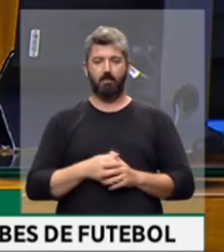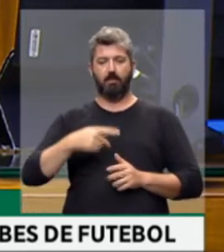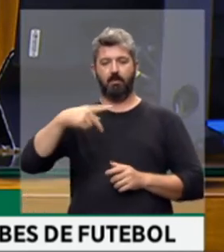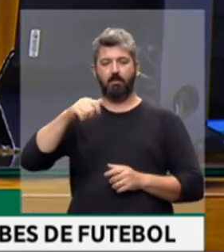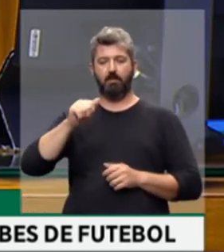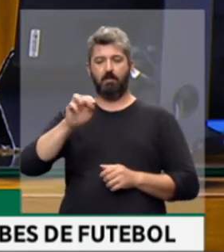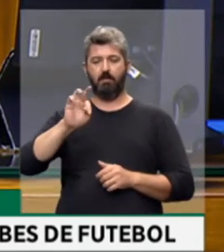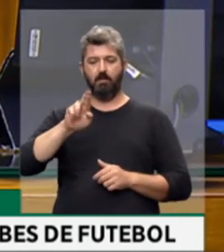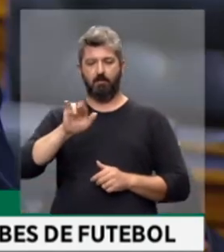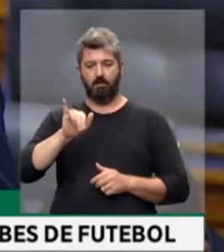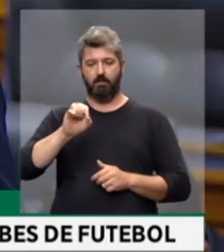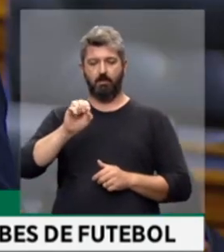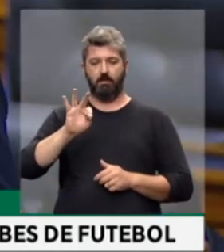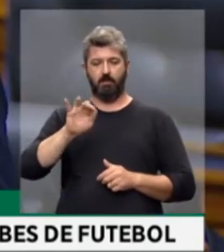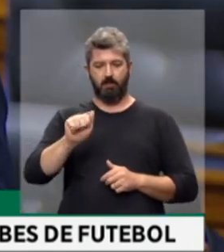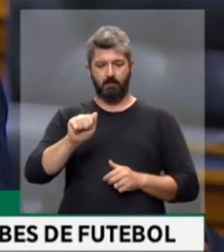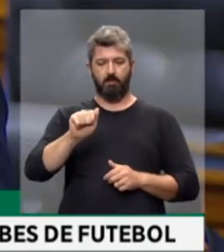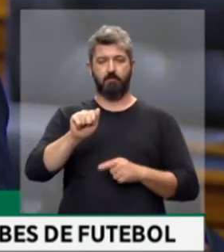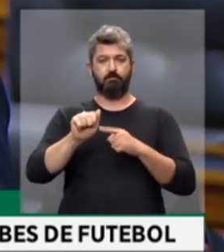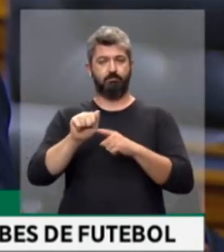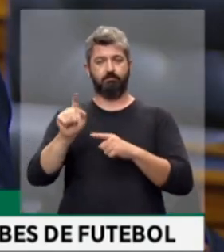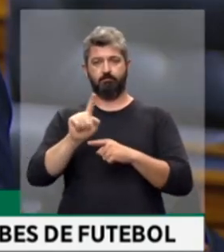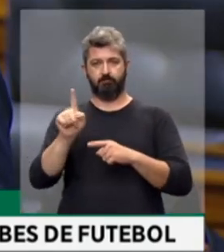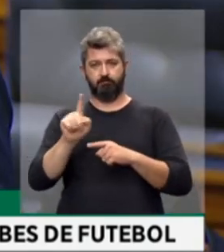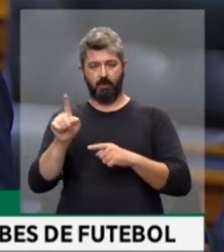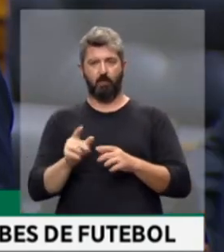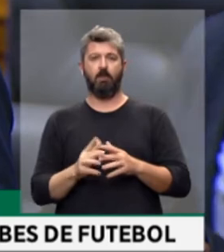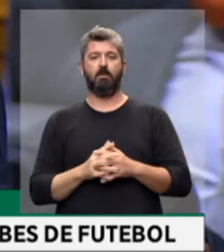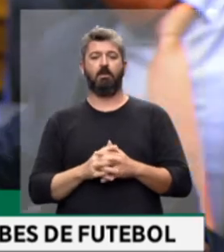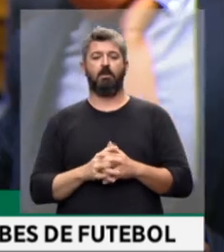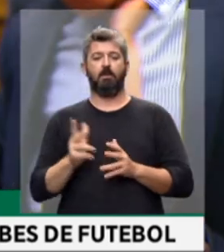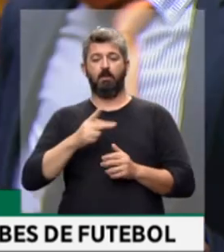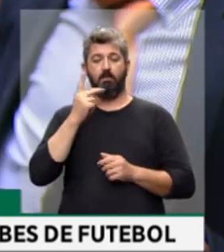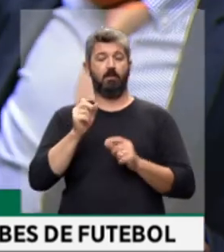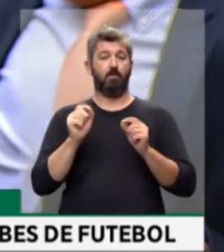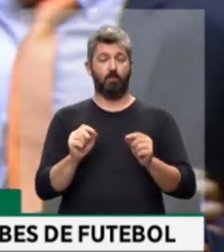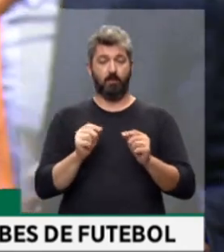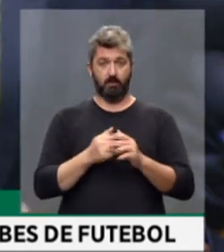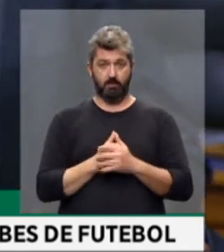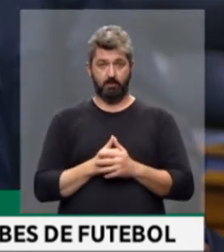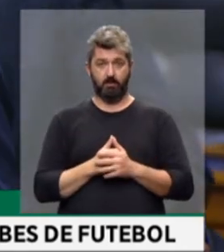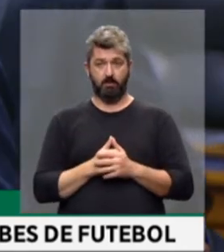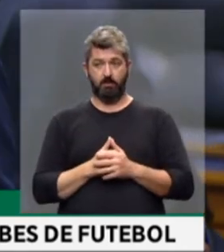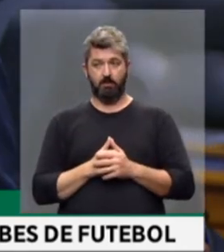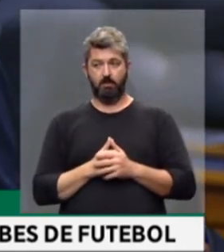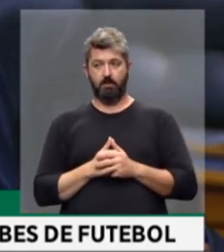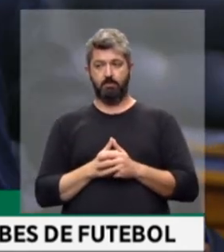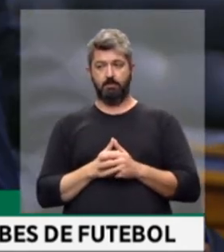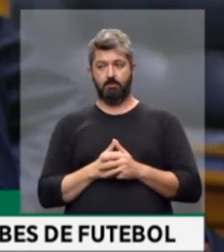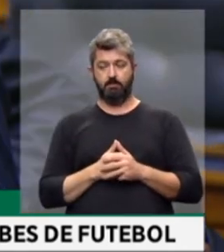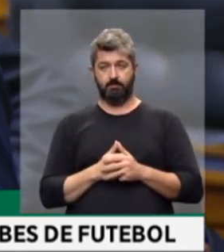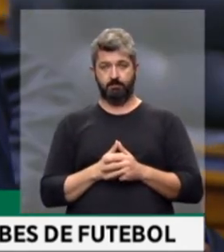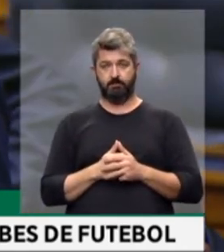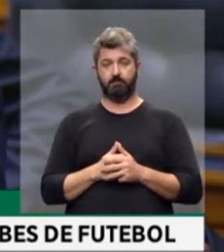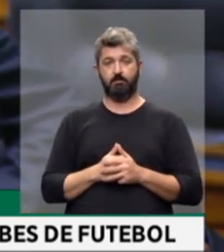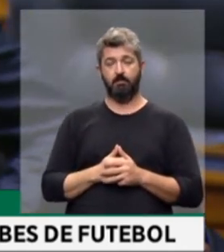AUDIO] -- [DEPUTADO]: DECISÃO LOCAL E CONJUNTA DE CADA ENTIDADE, OBRIGADO. [PRESIDENTE]: COMO VOTA O PATRIOTA? [DEPUTADO]: SENHOR PRESIDENTE, O PATRIOTA ORIENTA